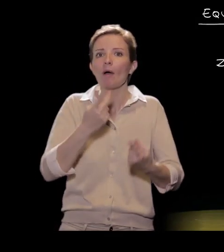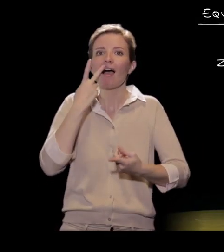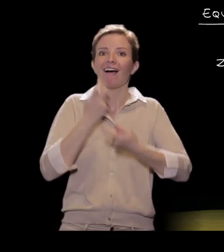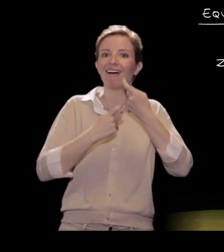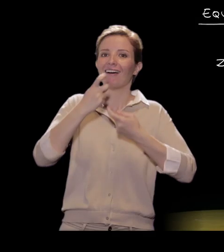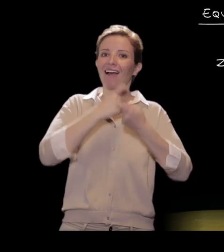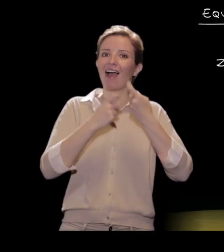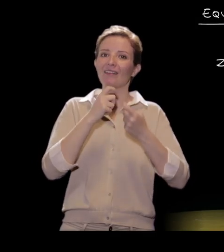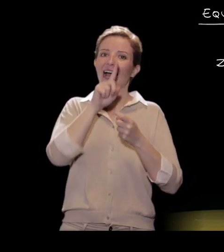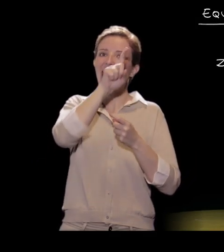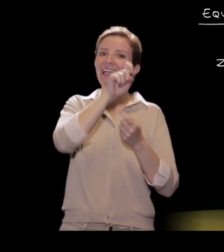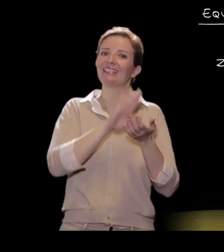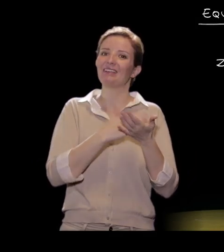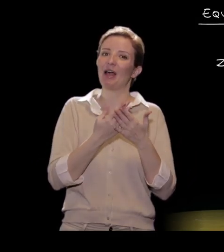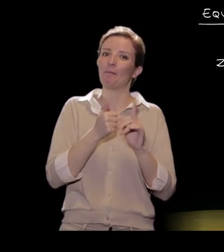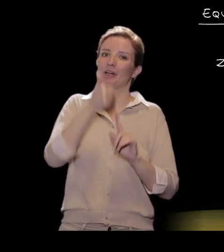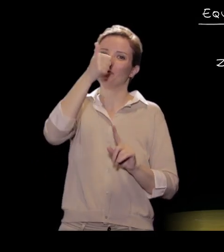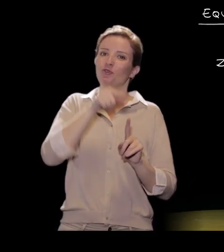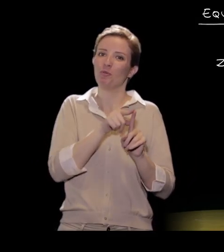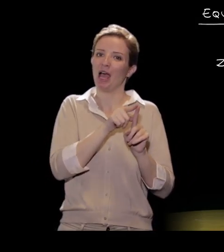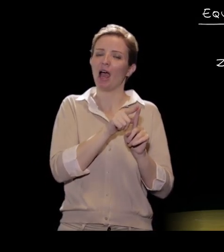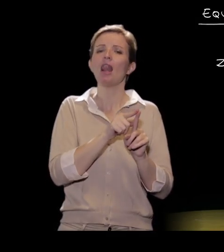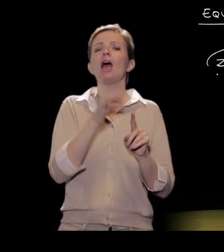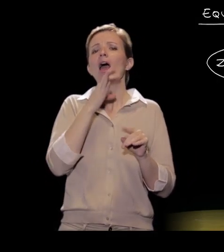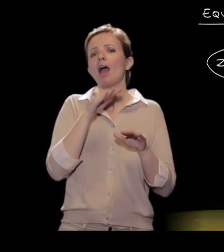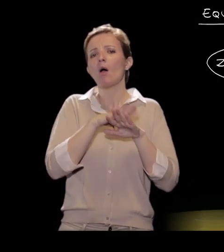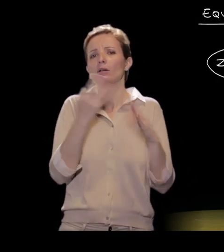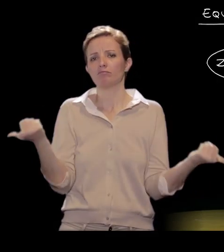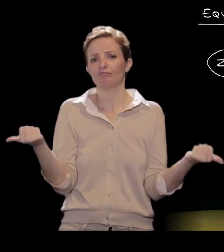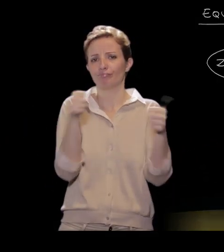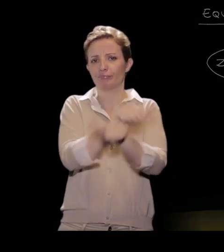a applicheremo di nuovo la sostituzione fatta in precedenza.